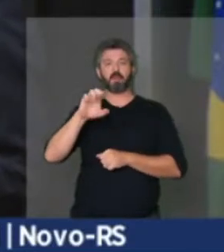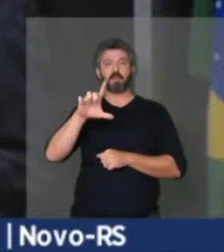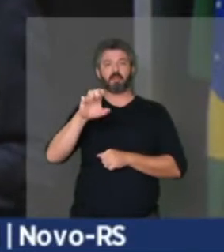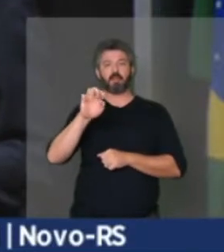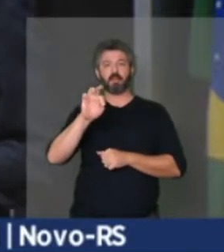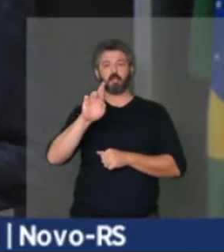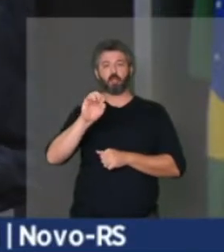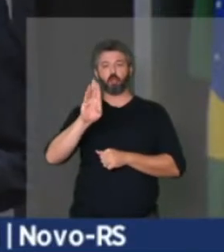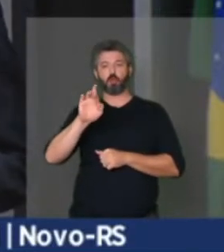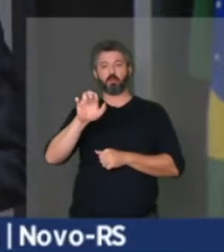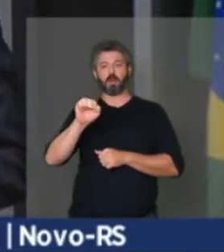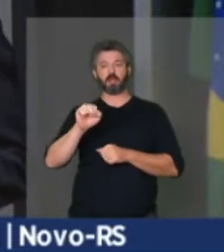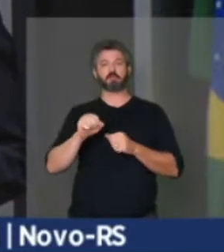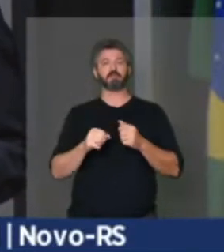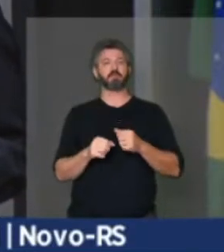PROPOSTO NO INÍCIO, A PROPOSTA DE REFORMA TRIBUTÁ